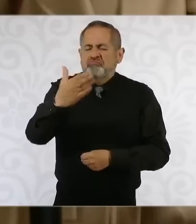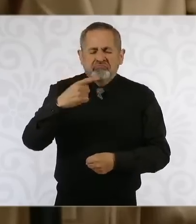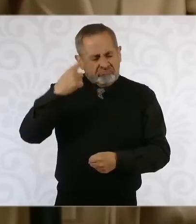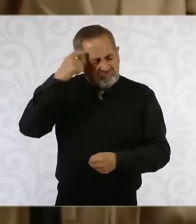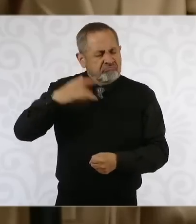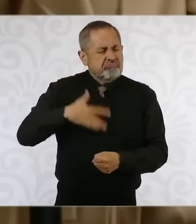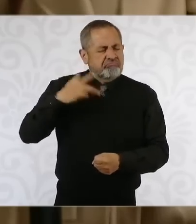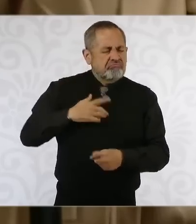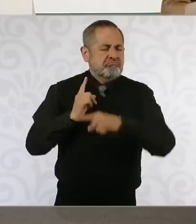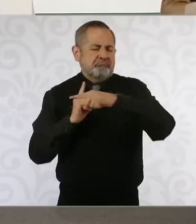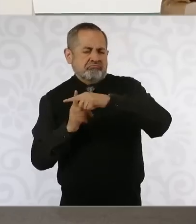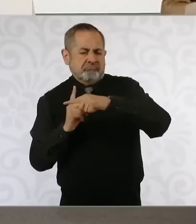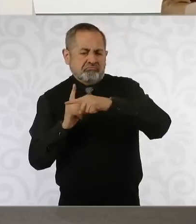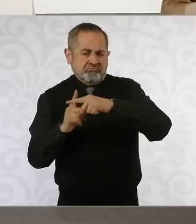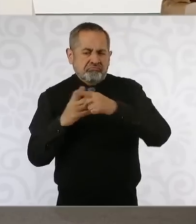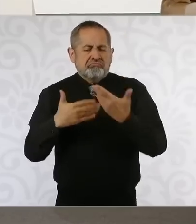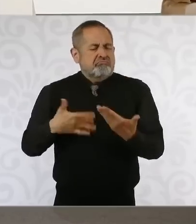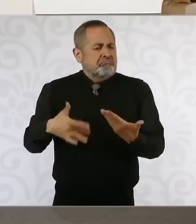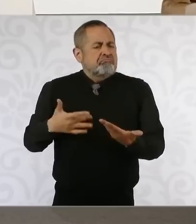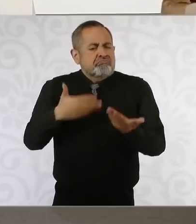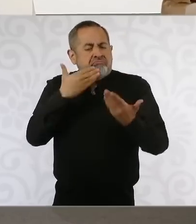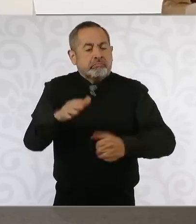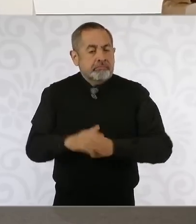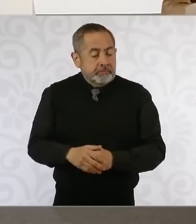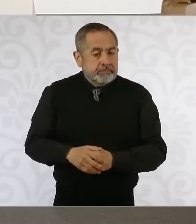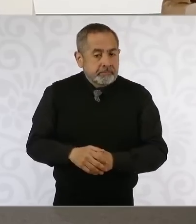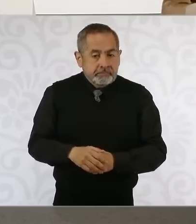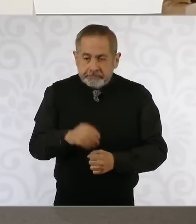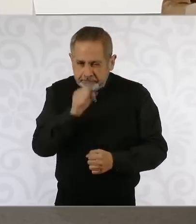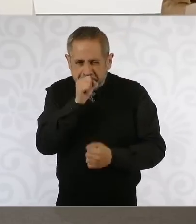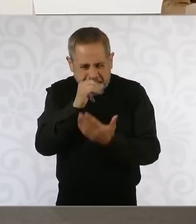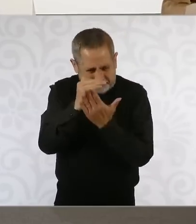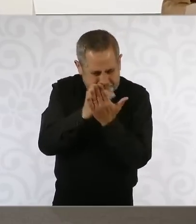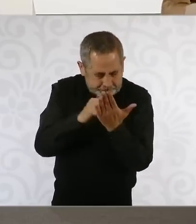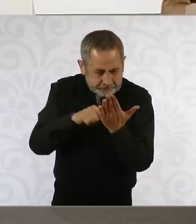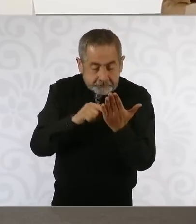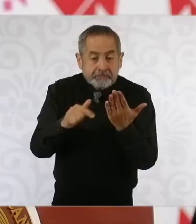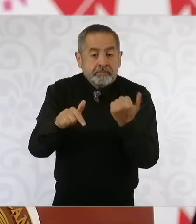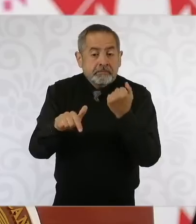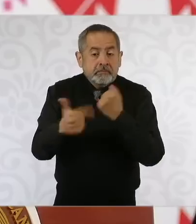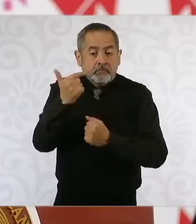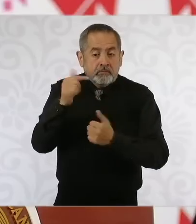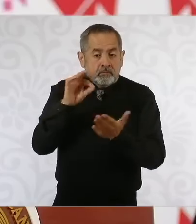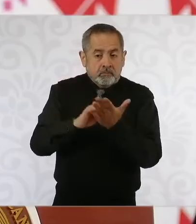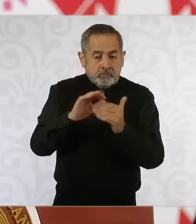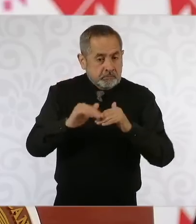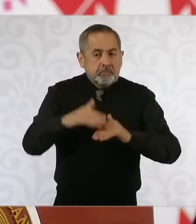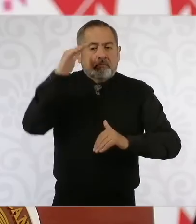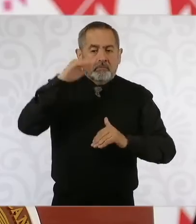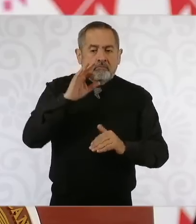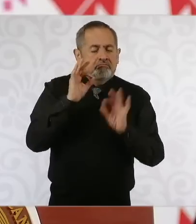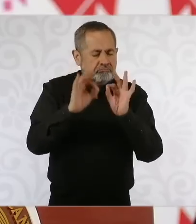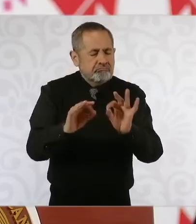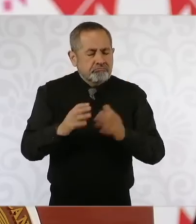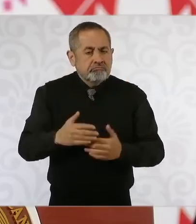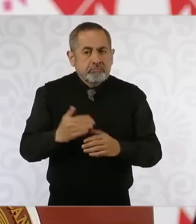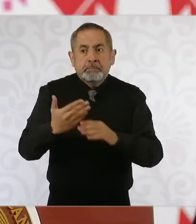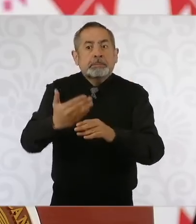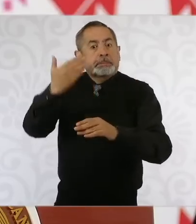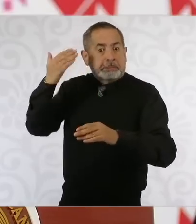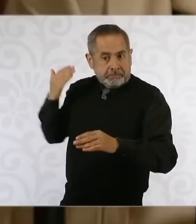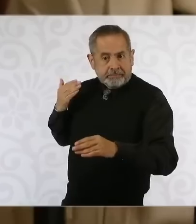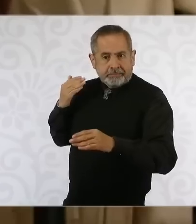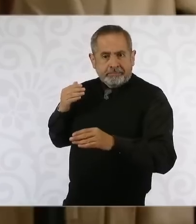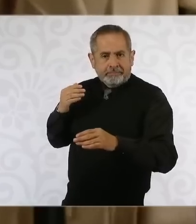encuesta 12 puntos están eh Son más que esa perspectiva que se tenía desde el año pasado